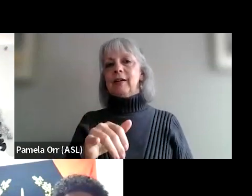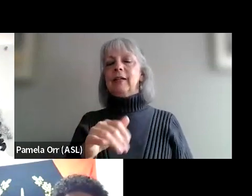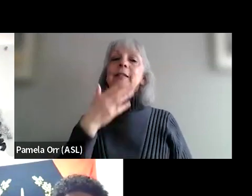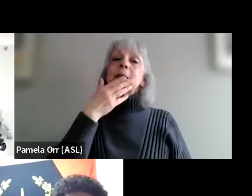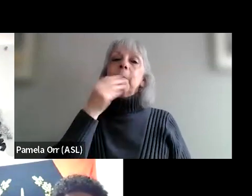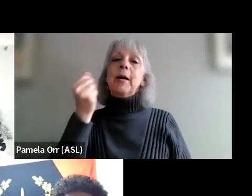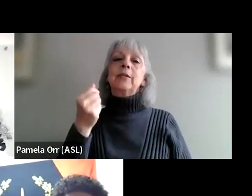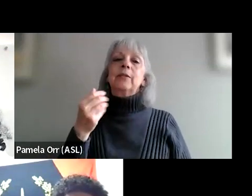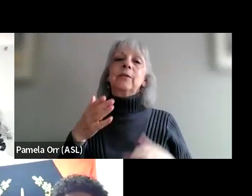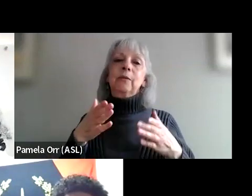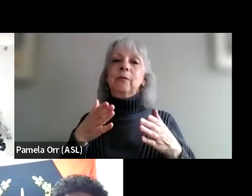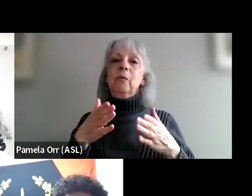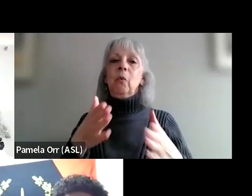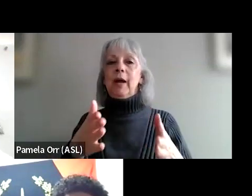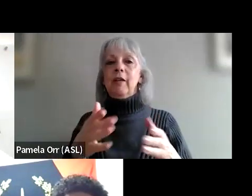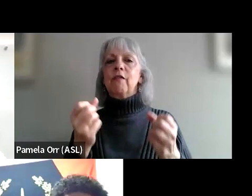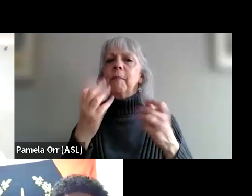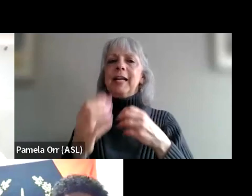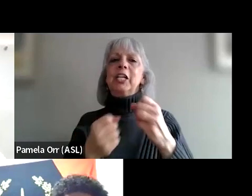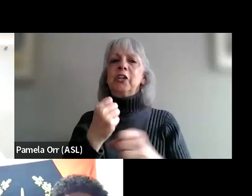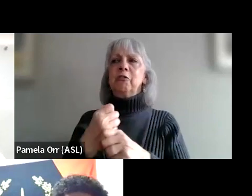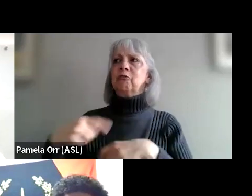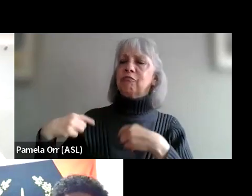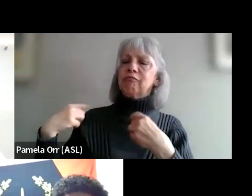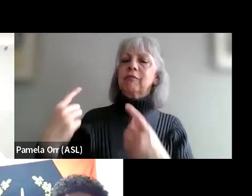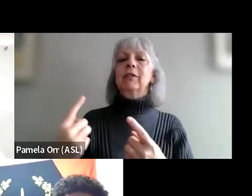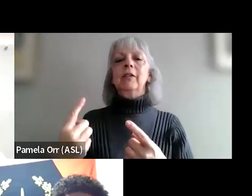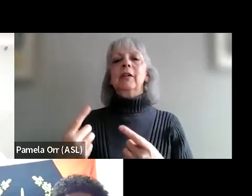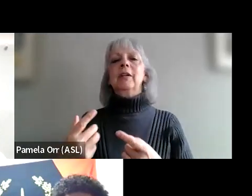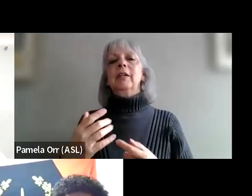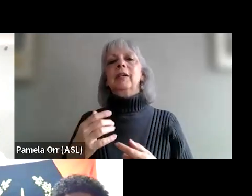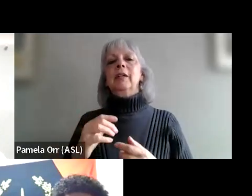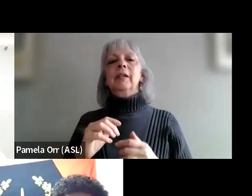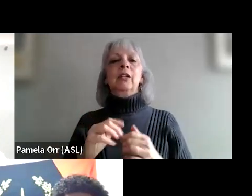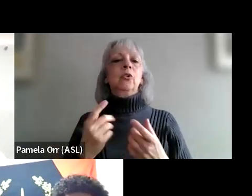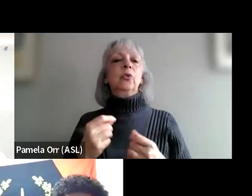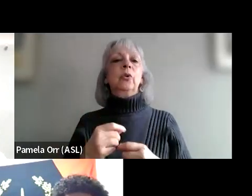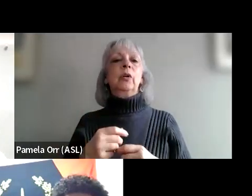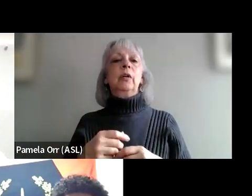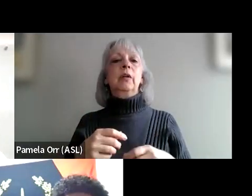durante décadas. Y se usa cuando se sube,